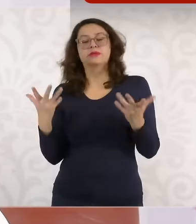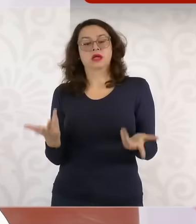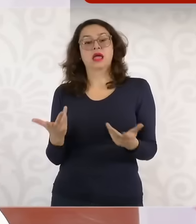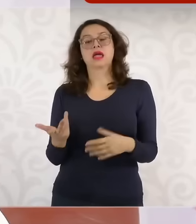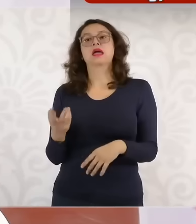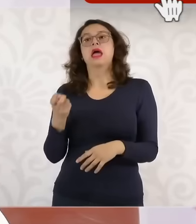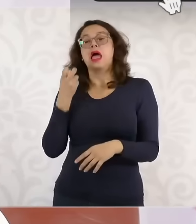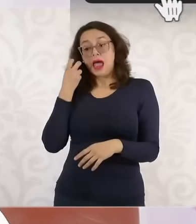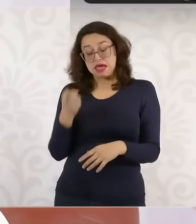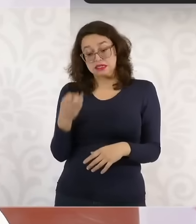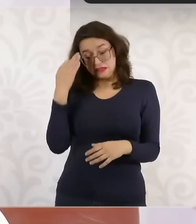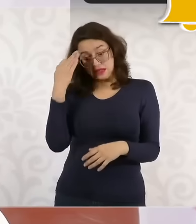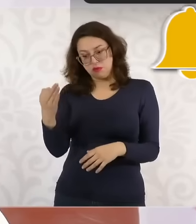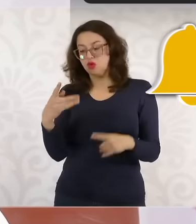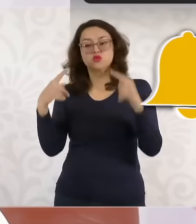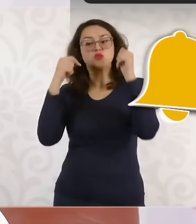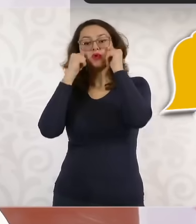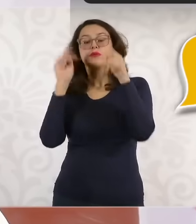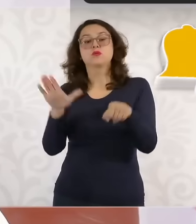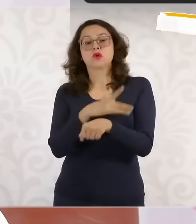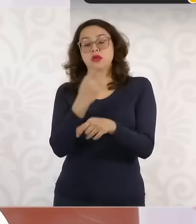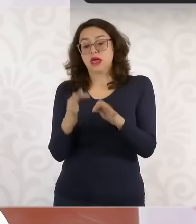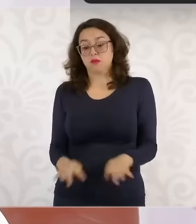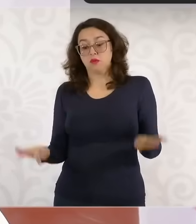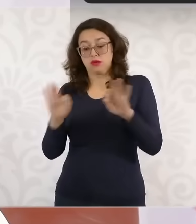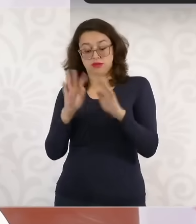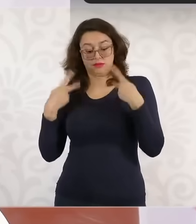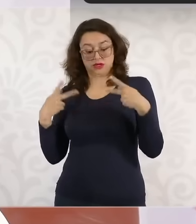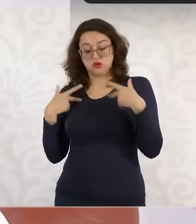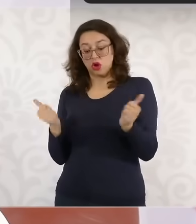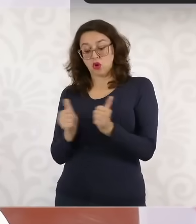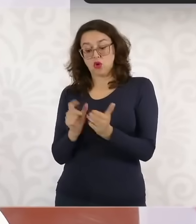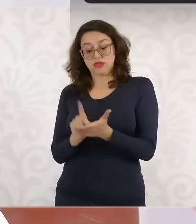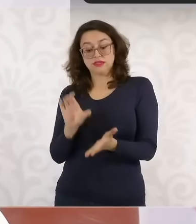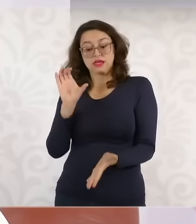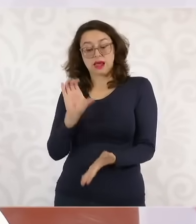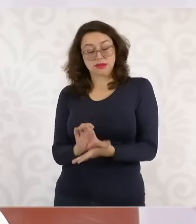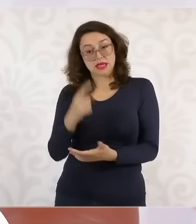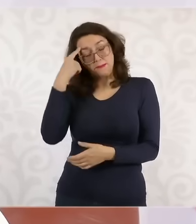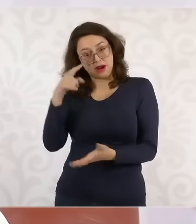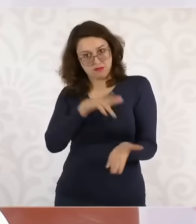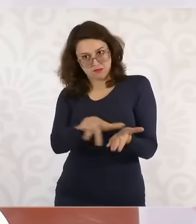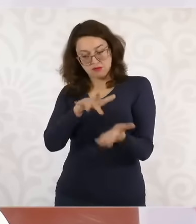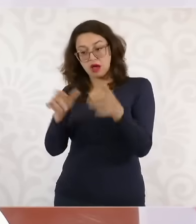especialmente en la pensión. De inicio fue solo universal para las niñas y los niños.